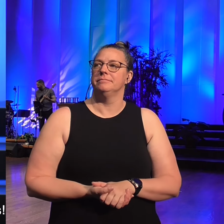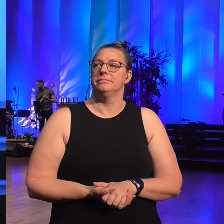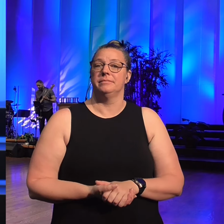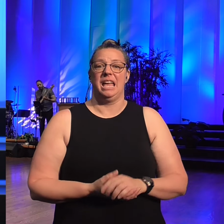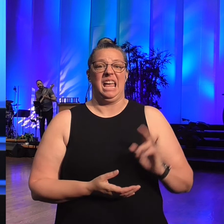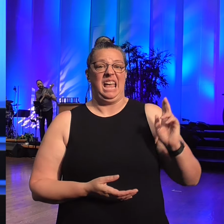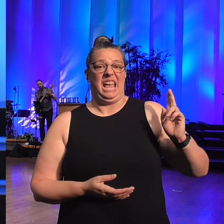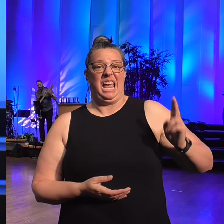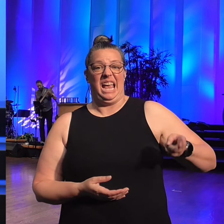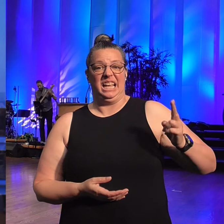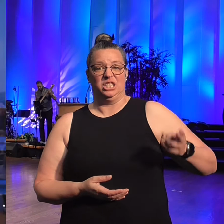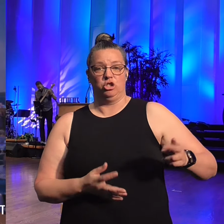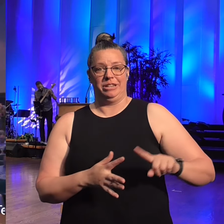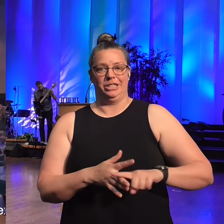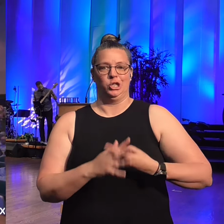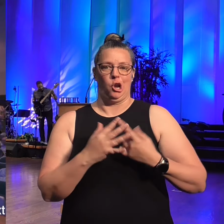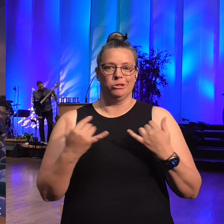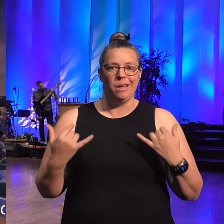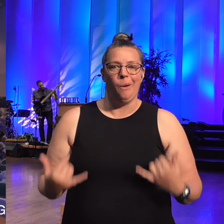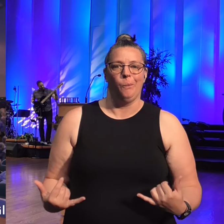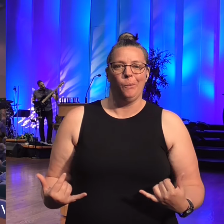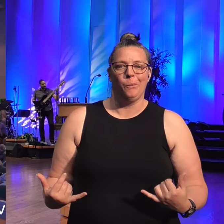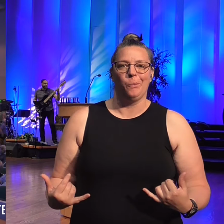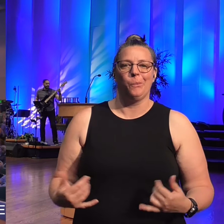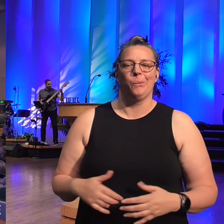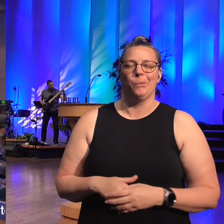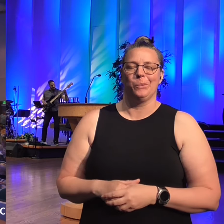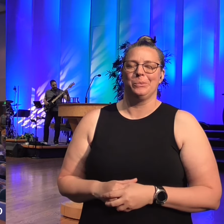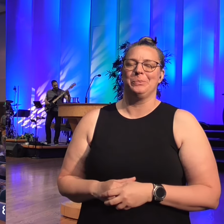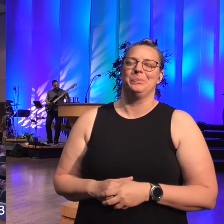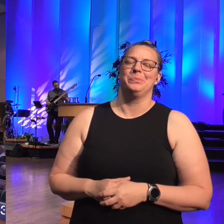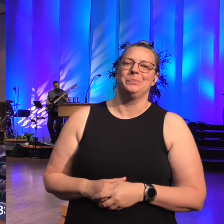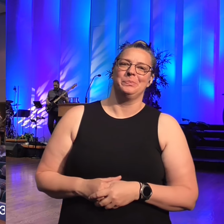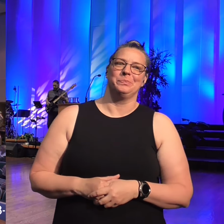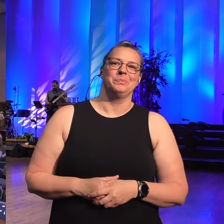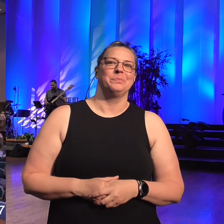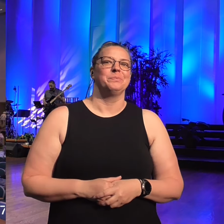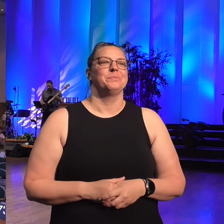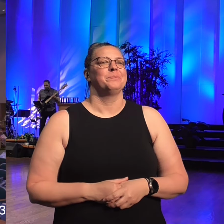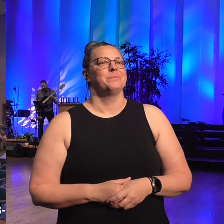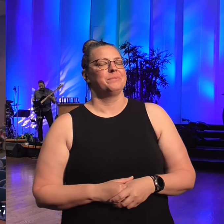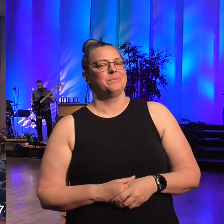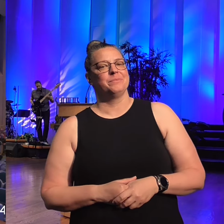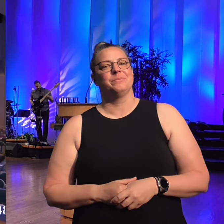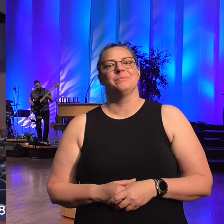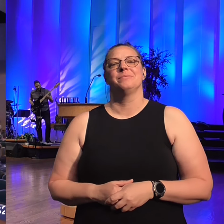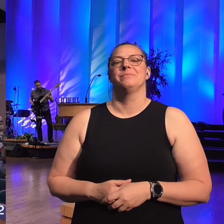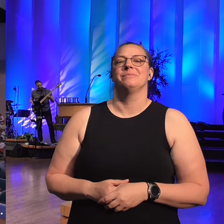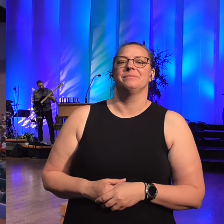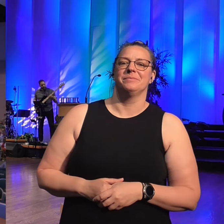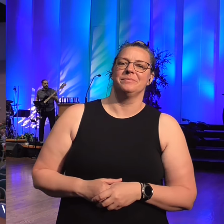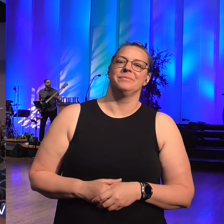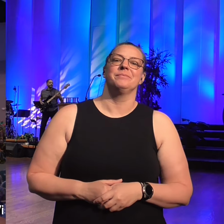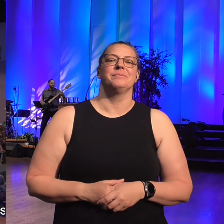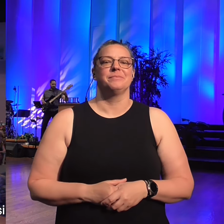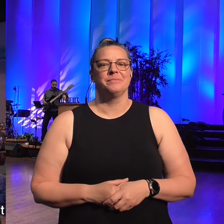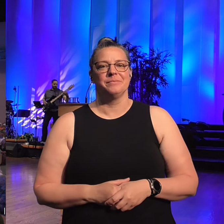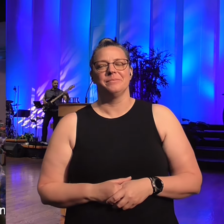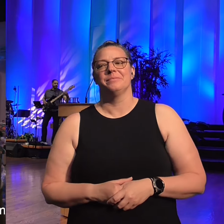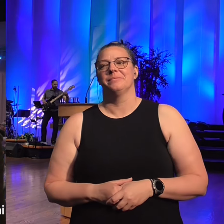La historia empieza ahora